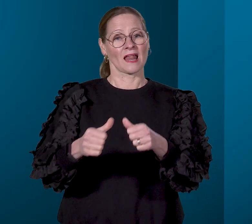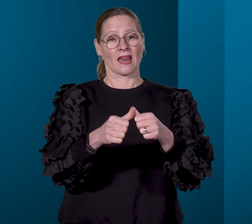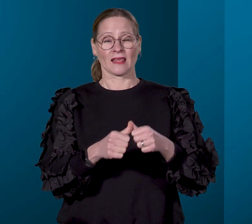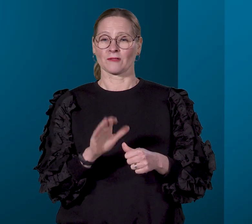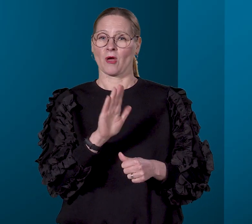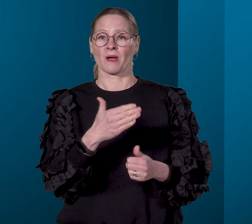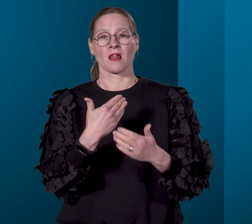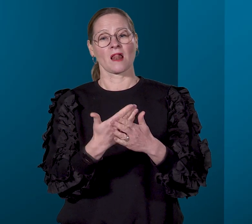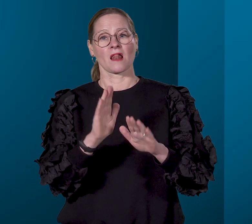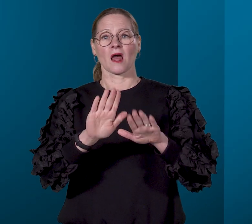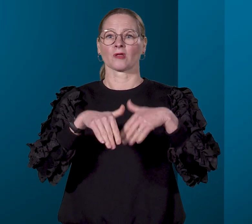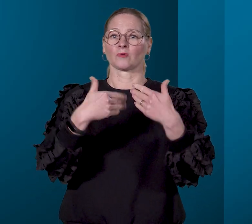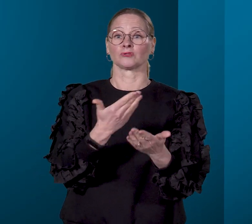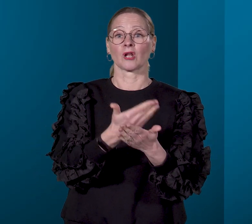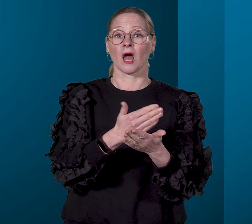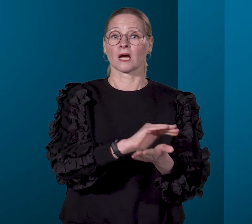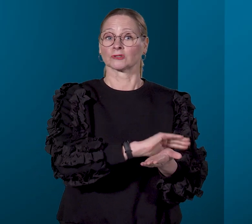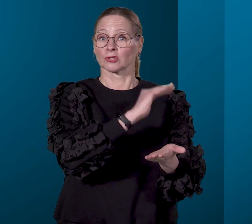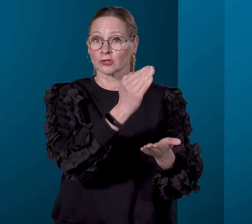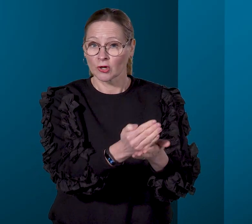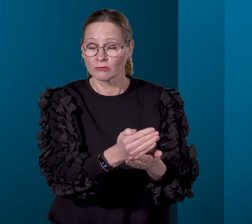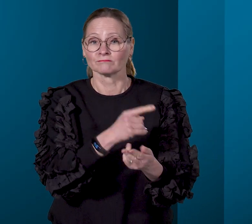Kuurojen Liiton hallitus päättää liiton lahjoitusrahastosta -